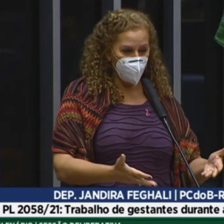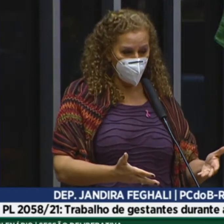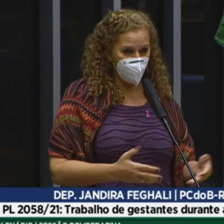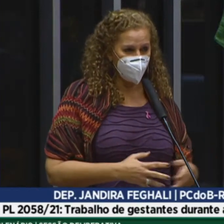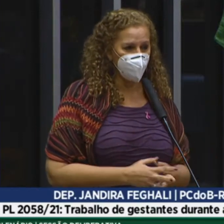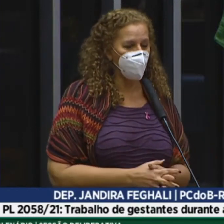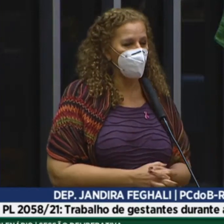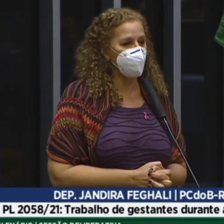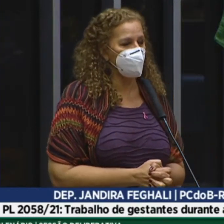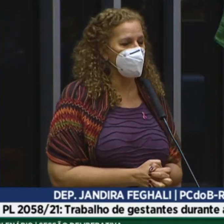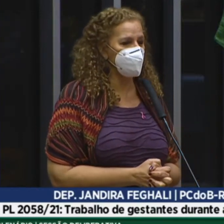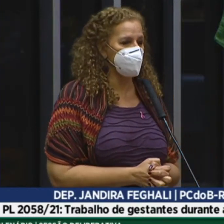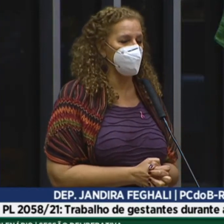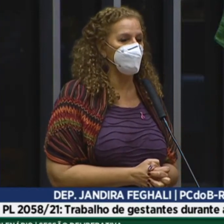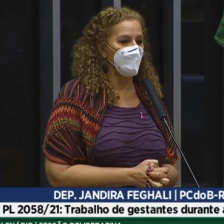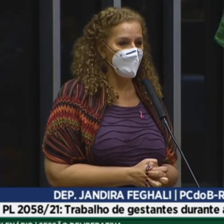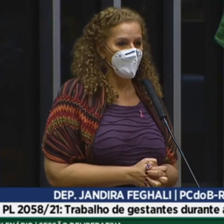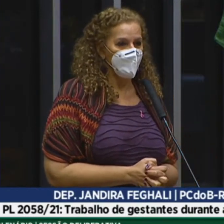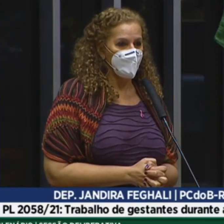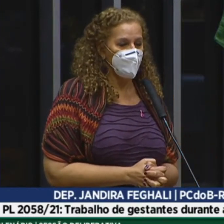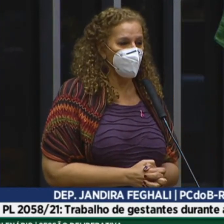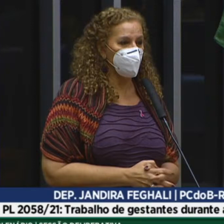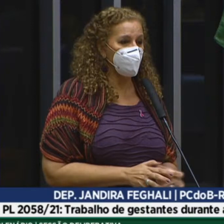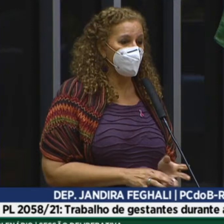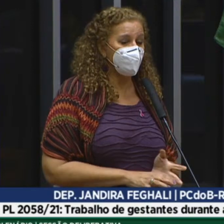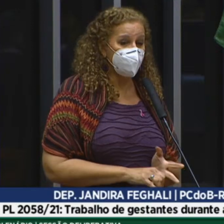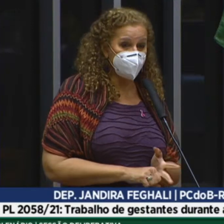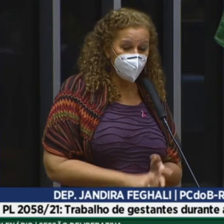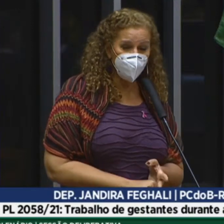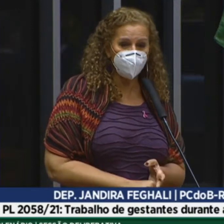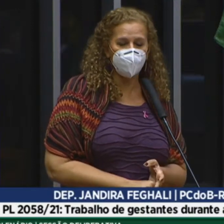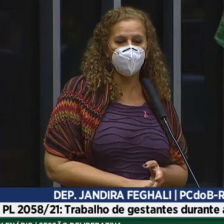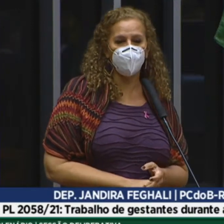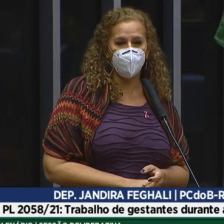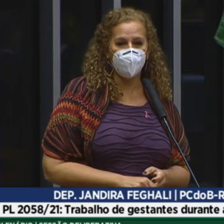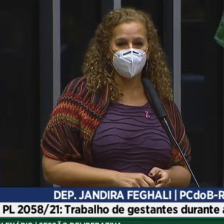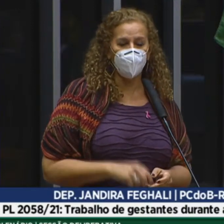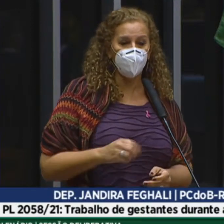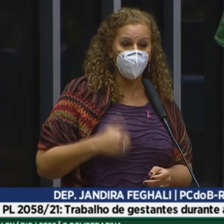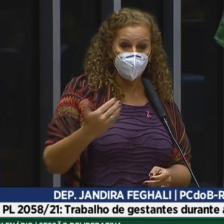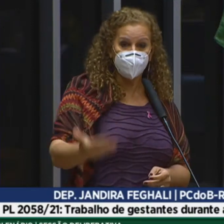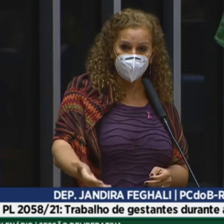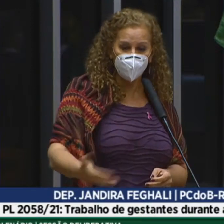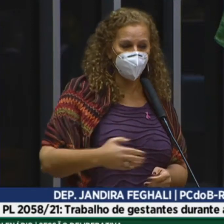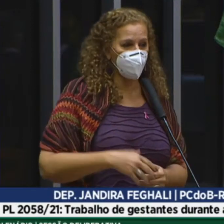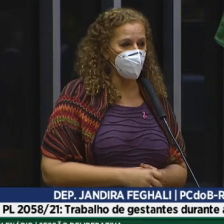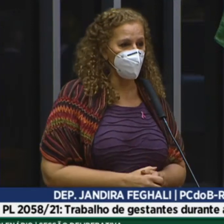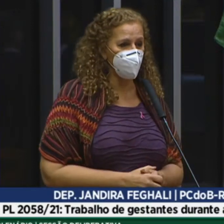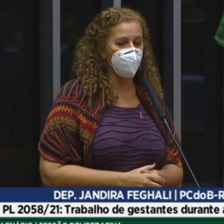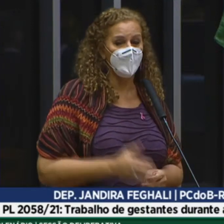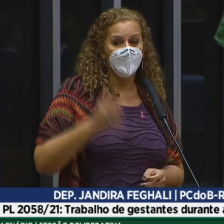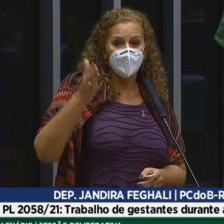ESTA CASA, QUE LEVOU A VALIDAÇÃO DE EXAMES DE PRÉ-NATAL E PRIORIDADE NAS UTIS, DEPUTADA PERPÉTUA FEZ LEI PARA GARANTIR O TELETRABALHO, QUE FOI APROVADO